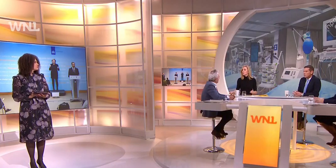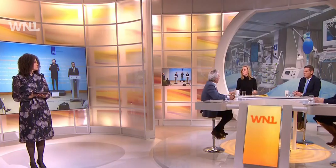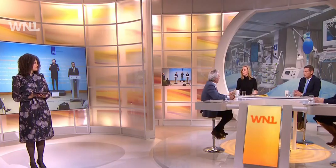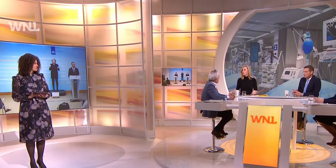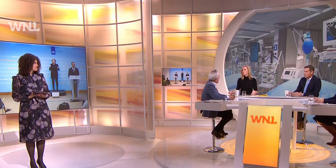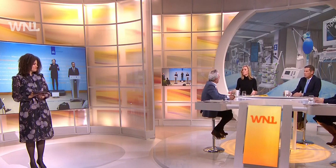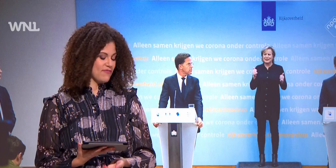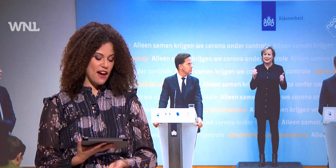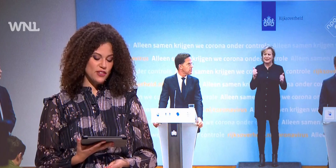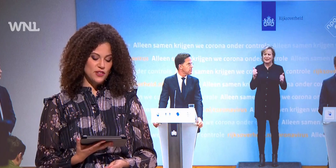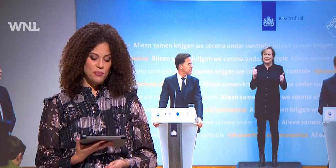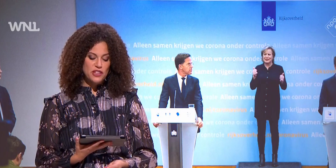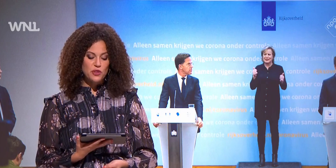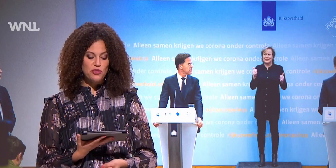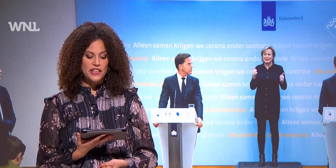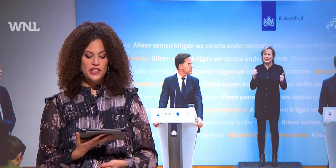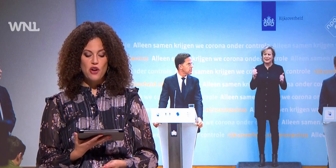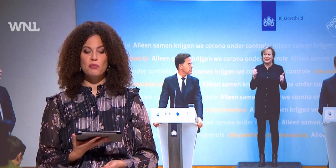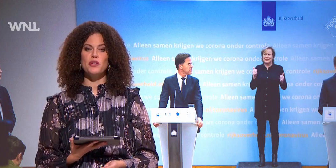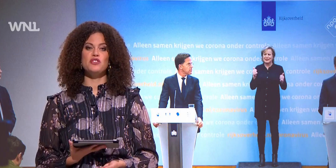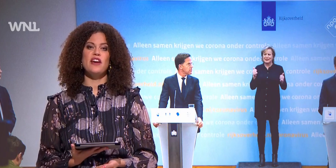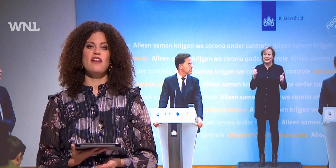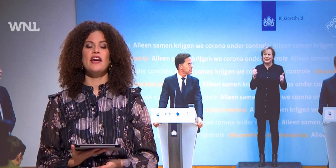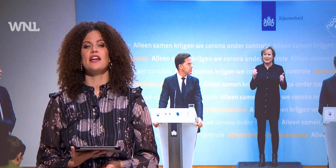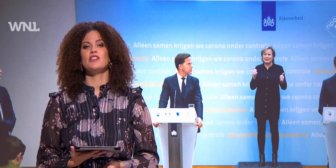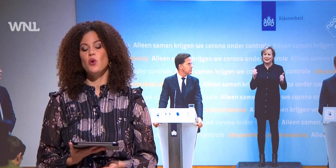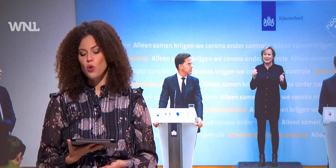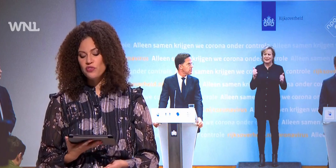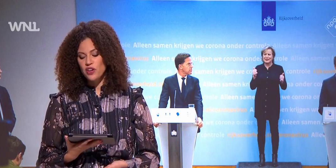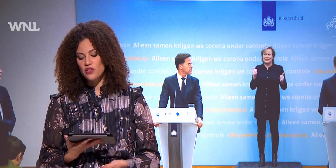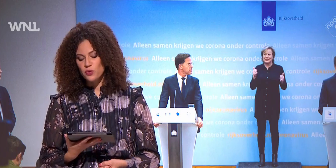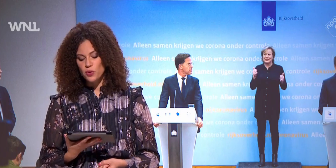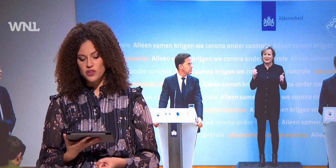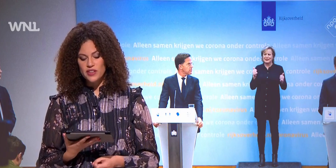eerder weer gezien ja want een persconferentie over pas twee weken is onverantwoord dat zeggen